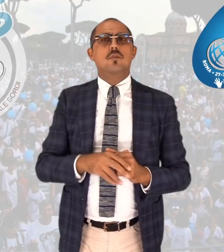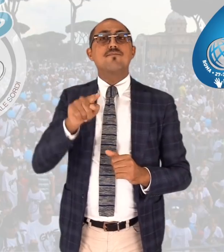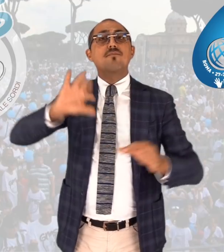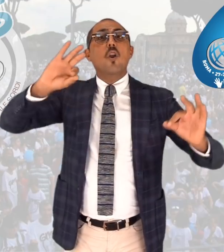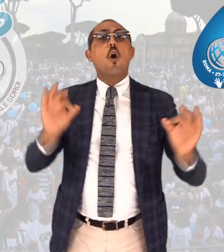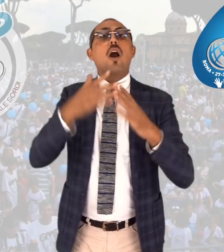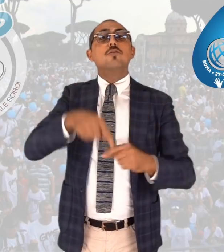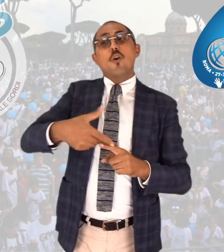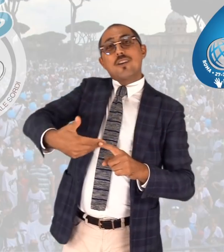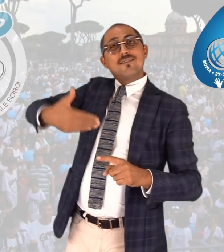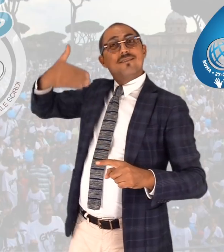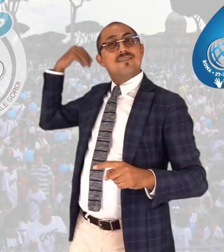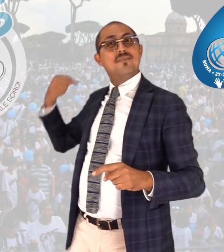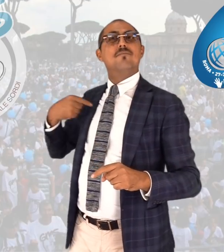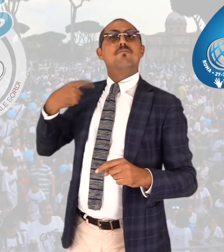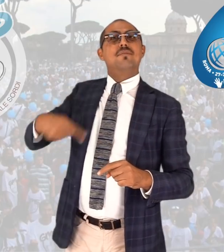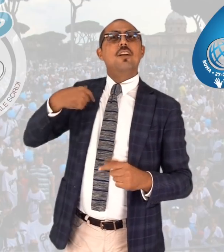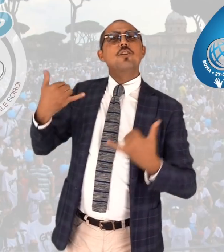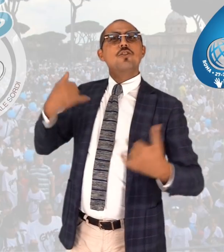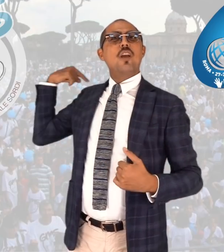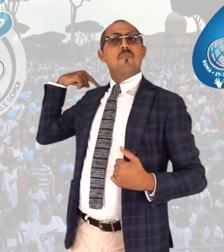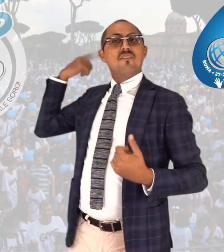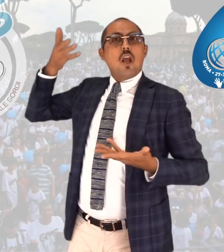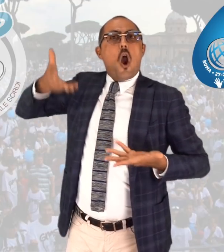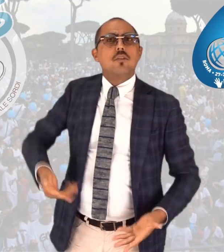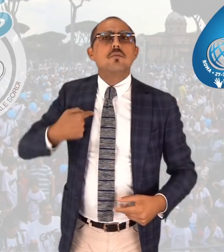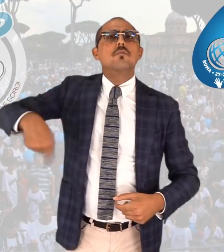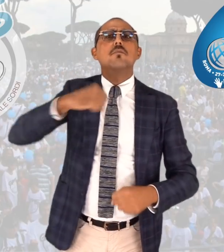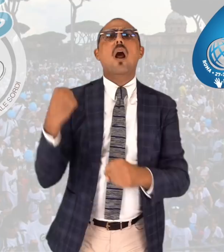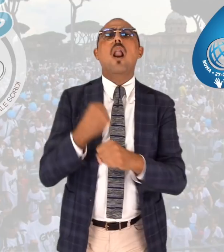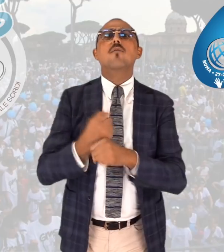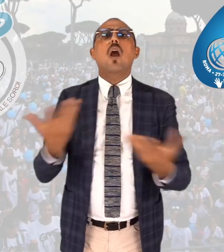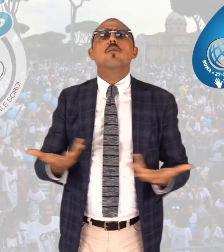Per questi obiettivi abbiamo lavorato tanto da dicembre ad oggi,